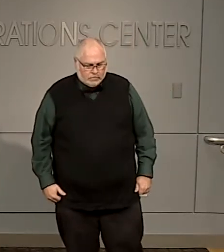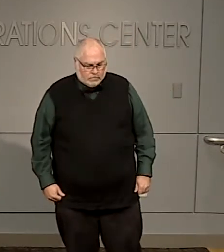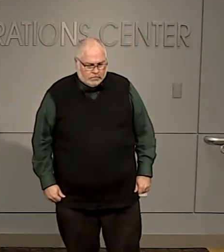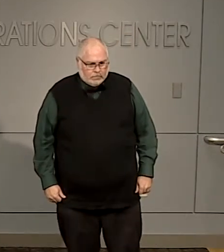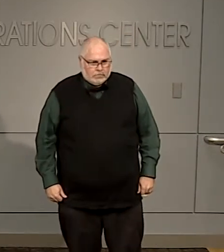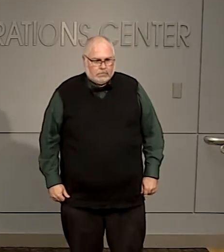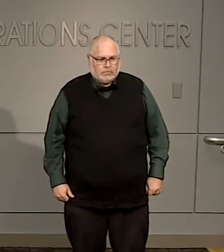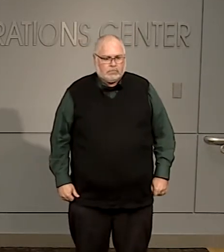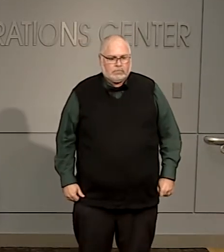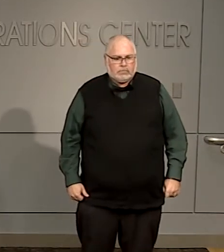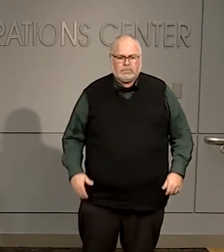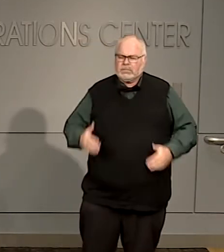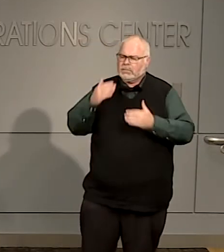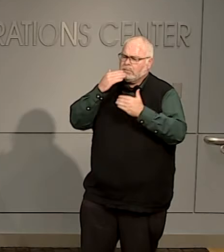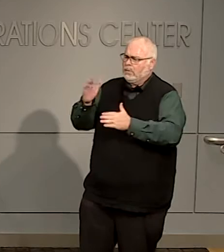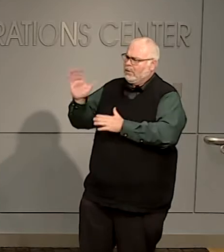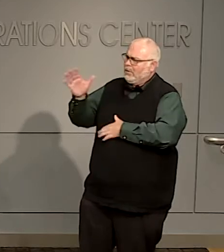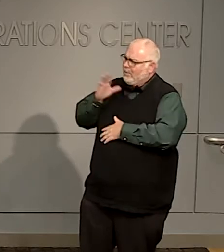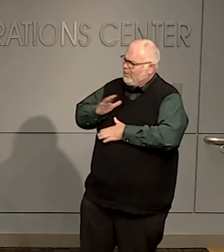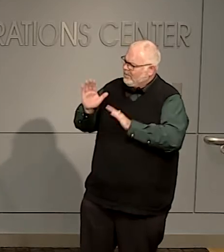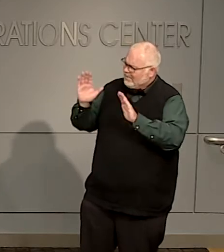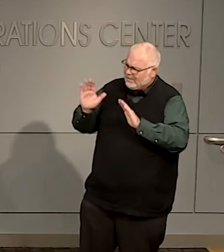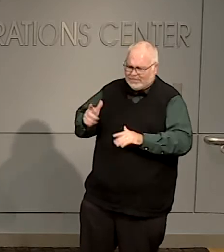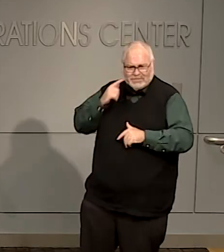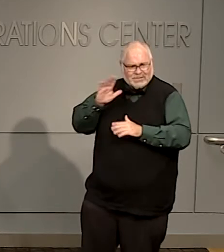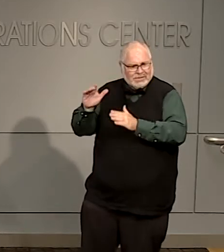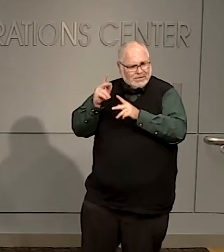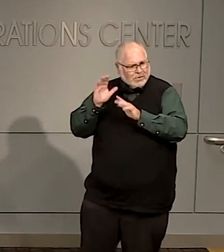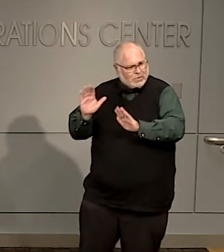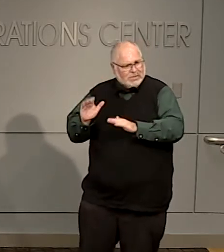Muchísimas gracias, señora, secretaria, muy buenas tardes.